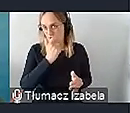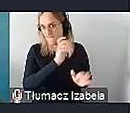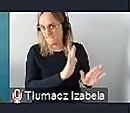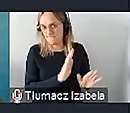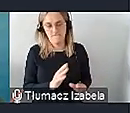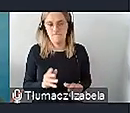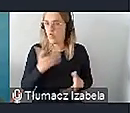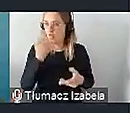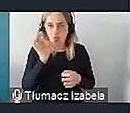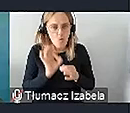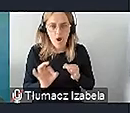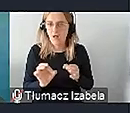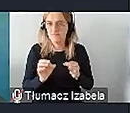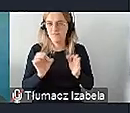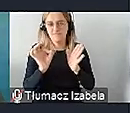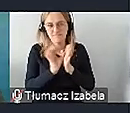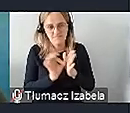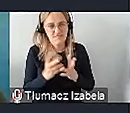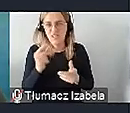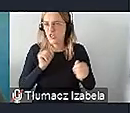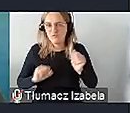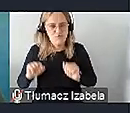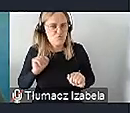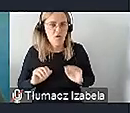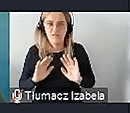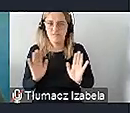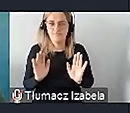niedoskonały, schematyczny, nieprzećwiczony wcześniej,